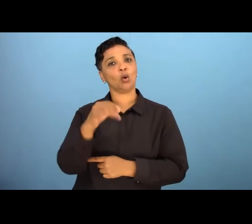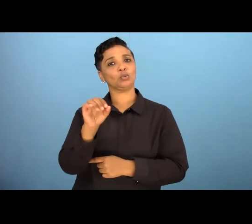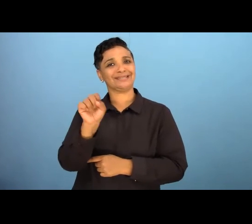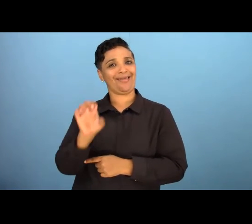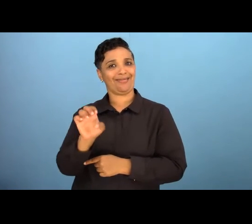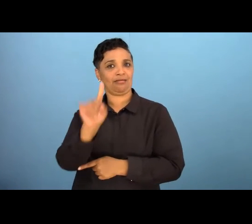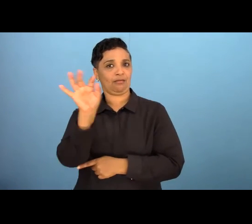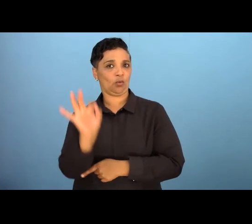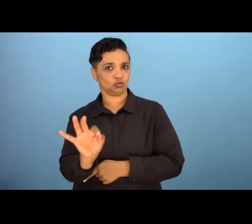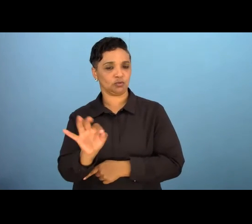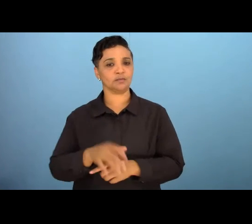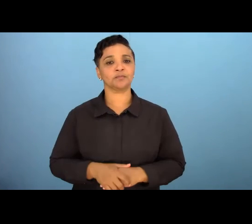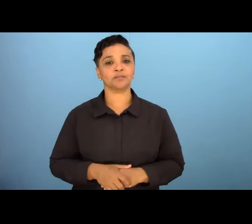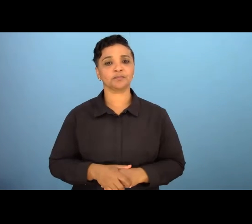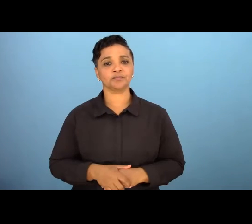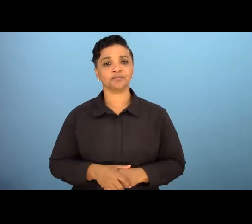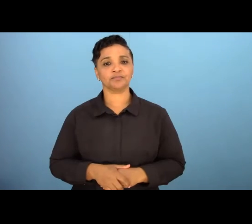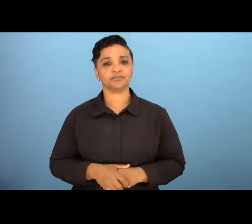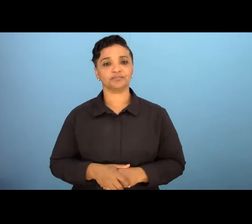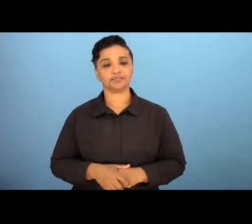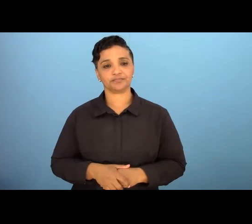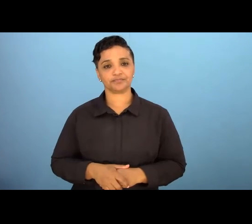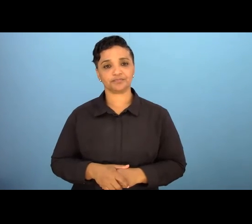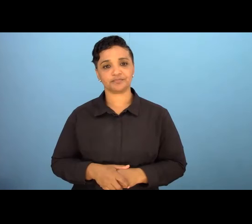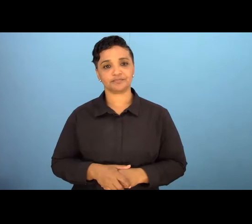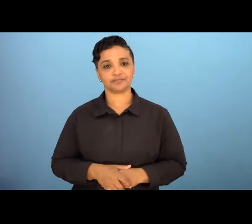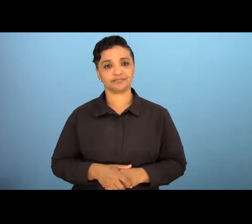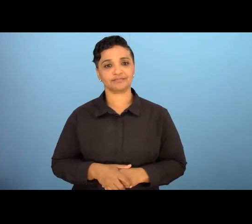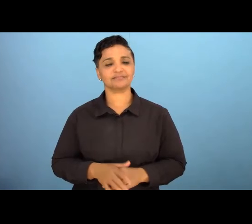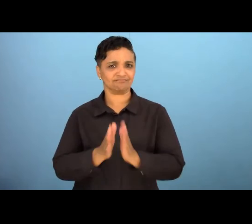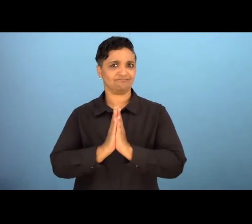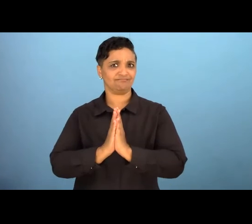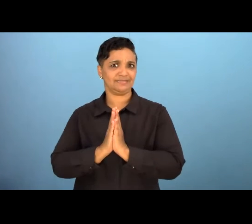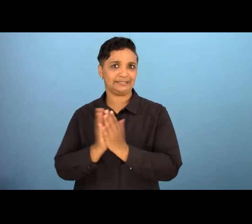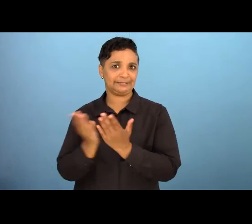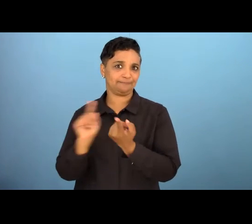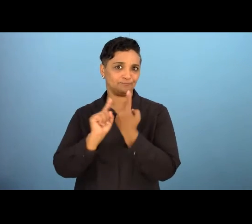Me gustaría aprovechar este momento solo para responder a José dos preguntas, nuestra experiencia, si puedo, si está bien.